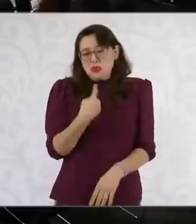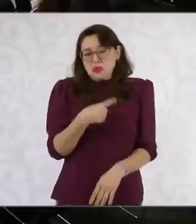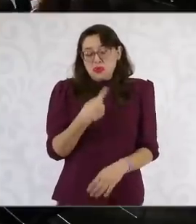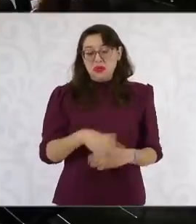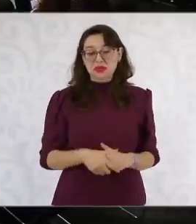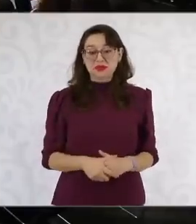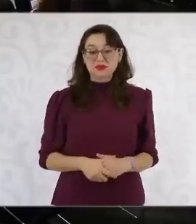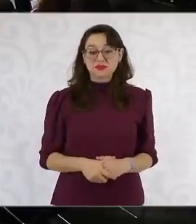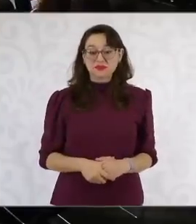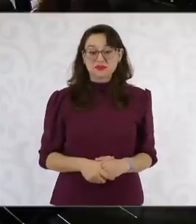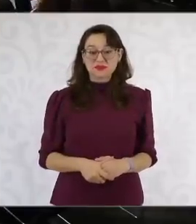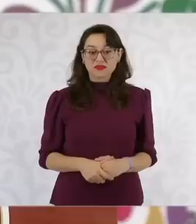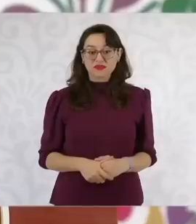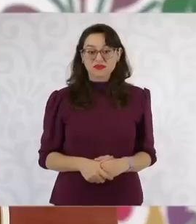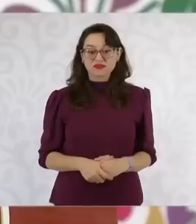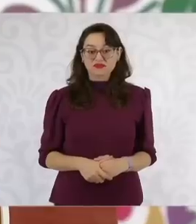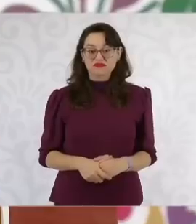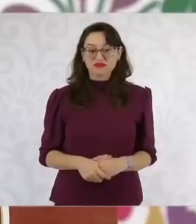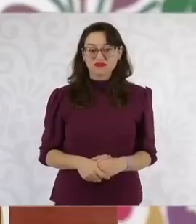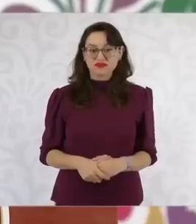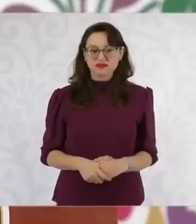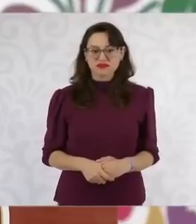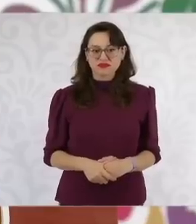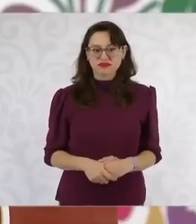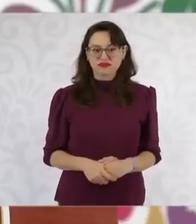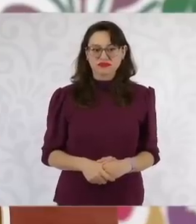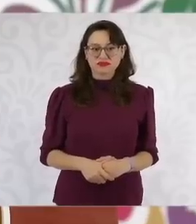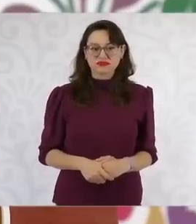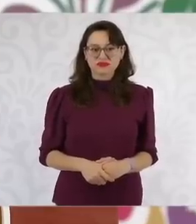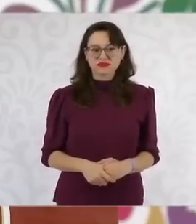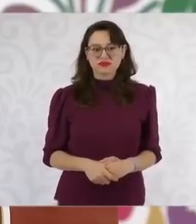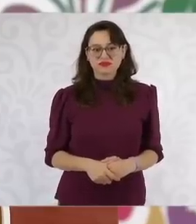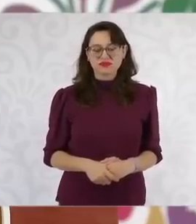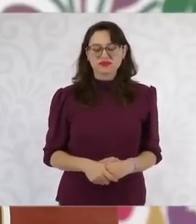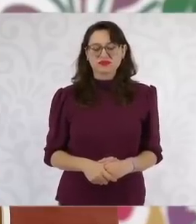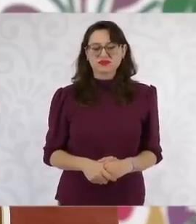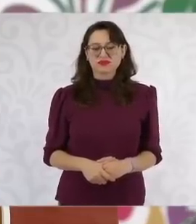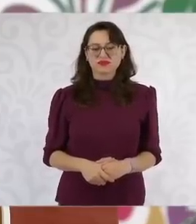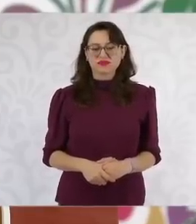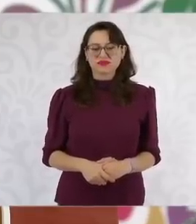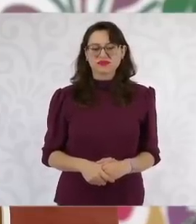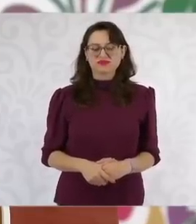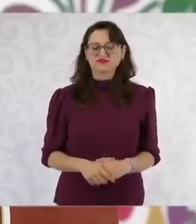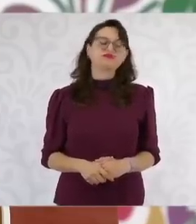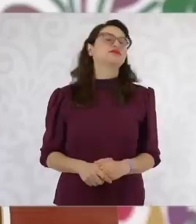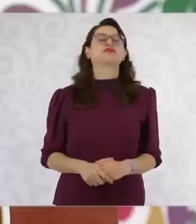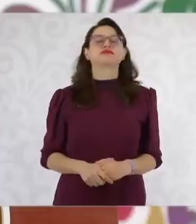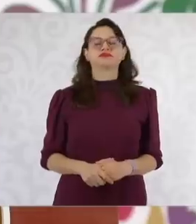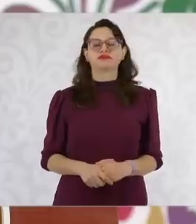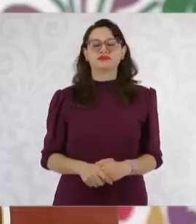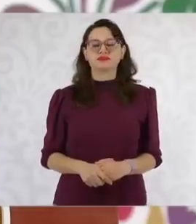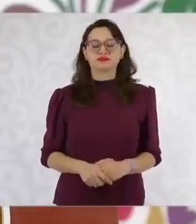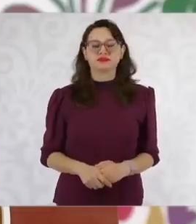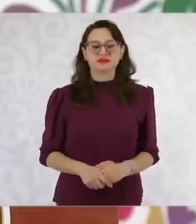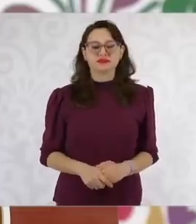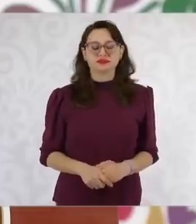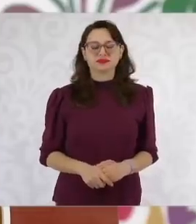Estados Unidos prácticamente no hay de Estados Unidos a México lo relevante de de este de este